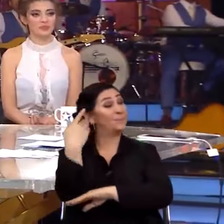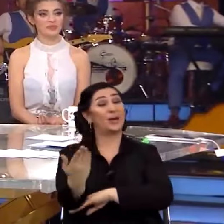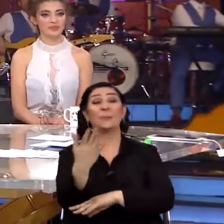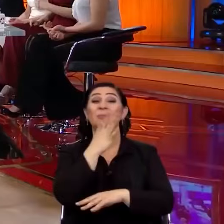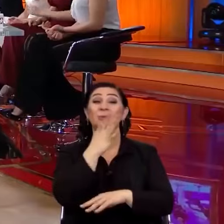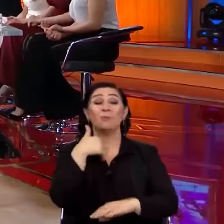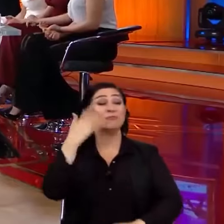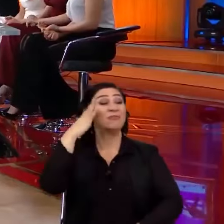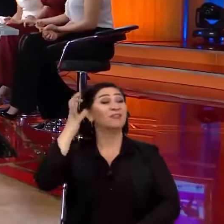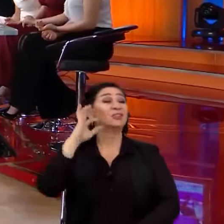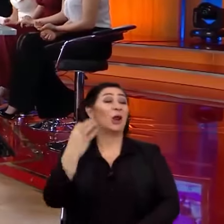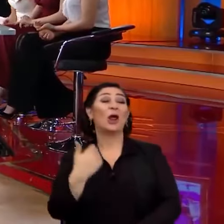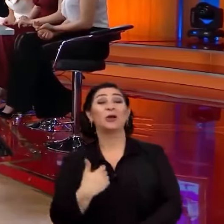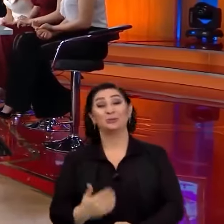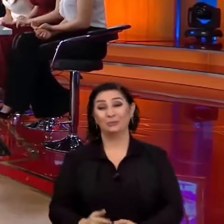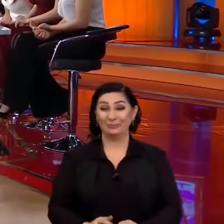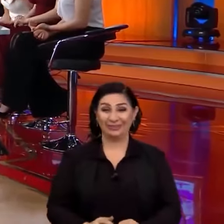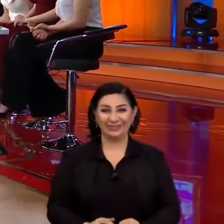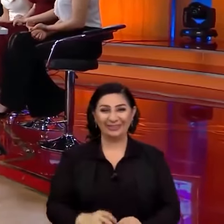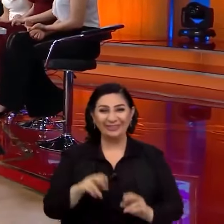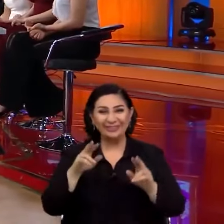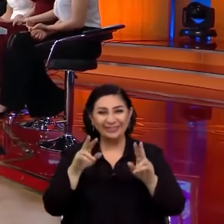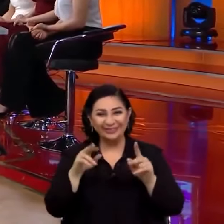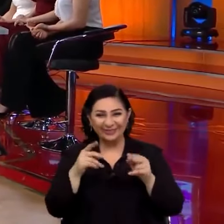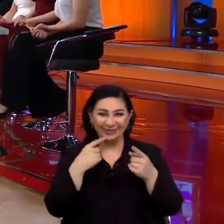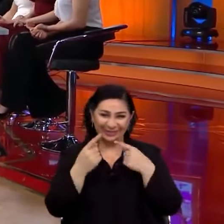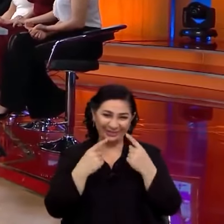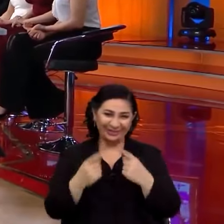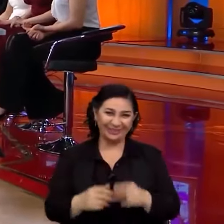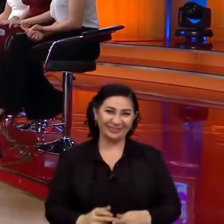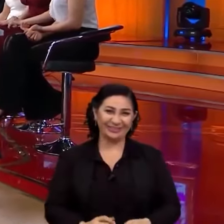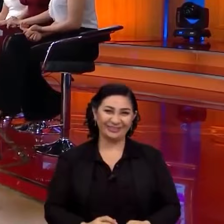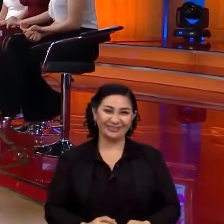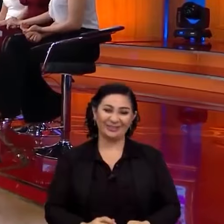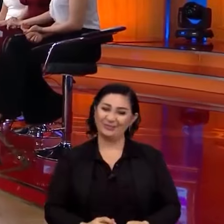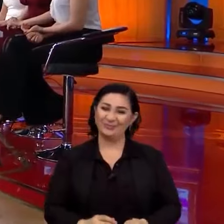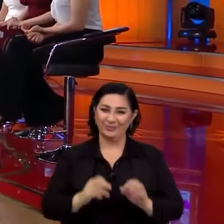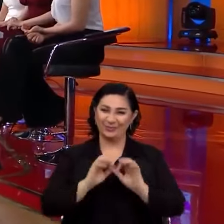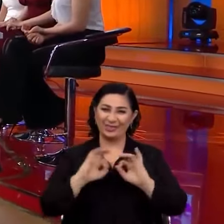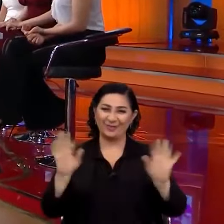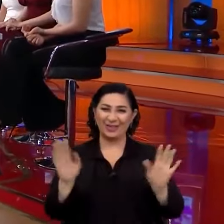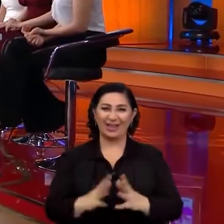Profesör yapar yok artık ya mükemmel mükemmel Yani